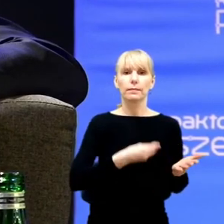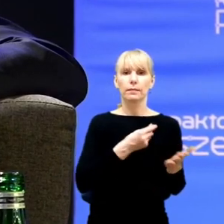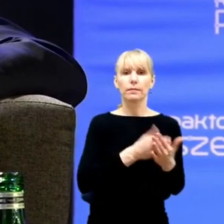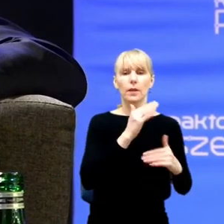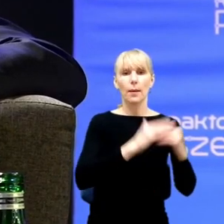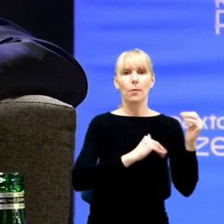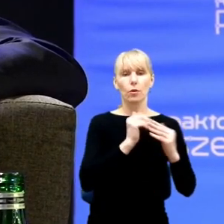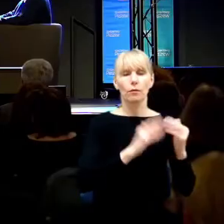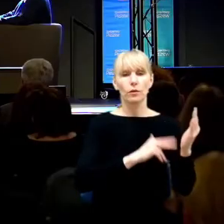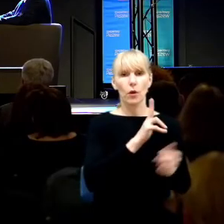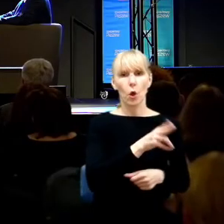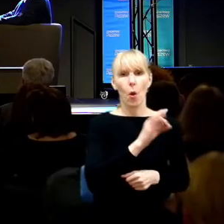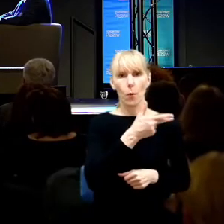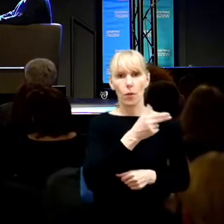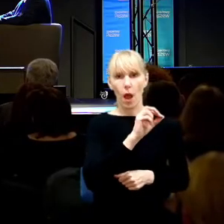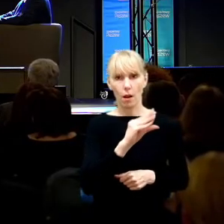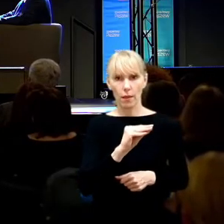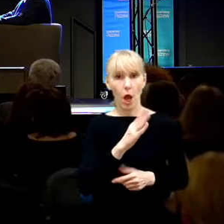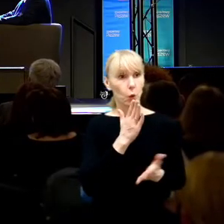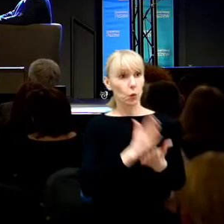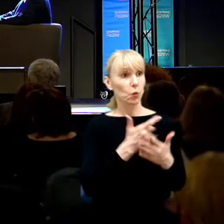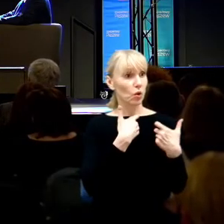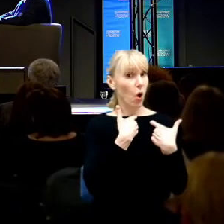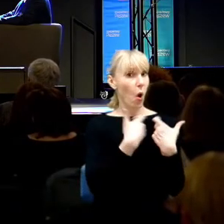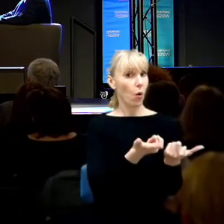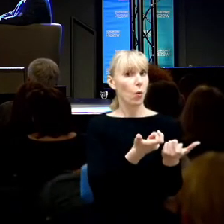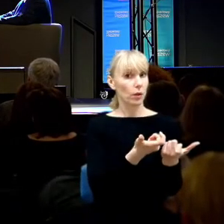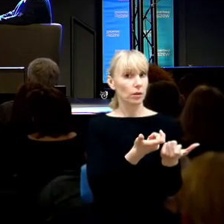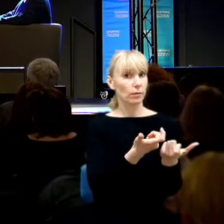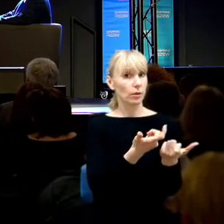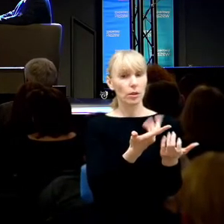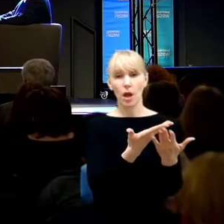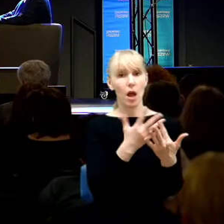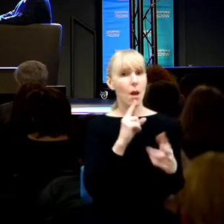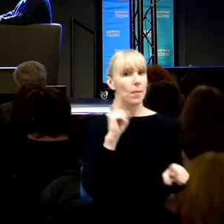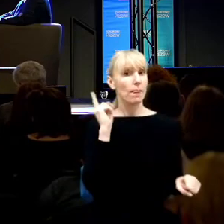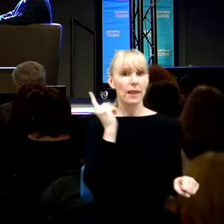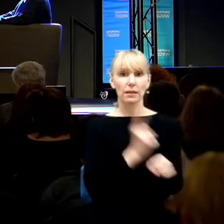my ogłosiliśmy już, że nie podejmujemy decyzji finansowych.